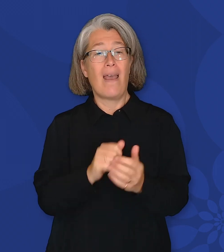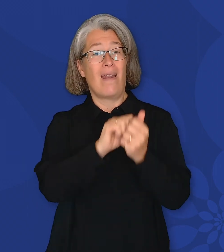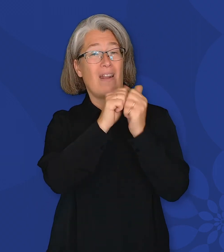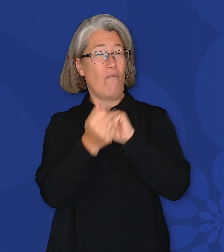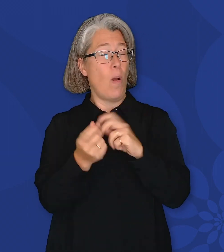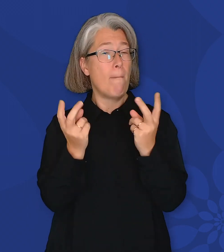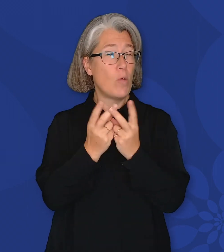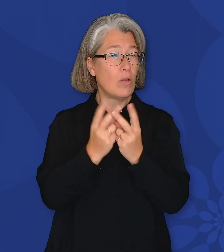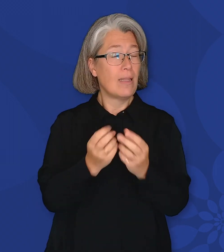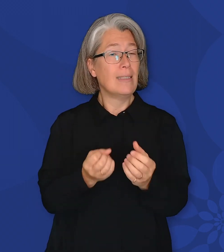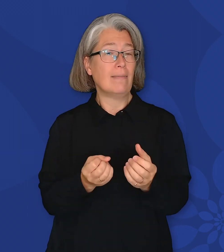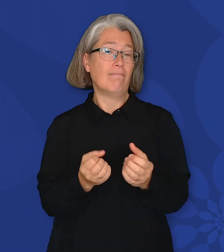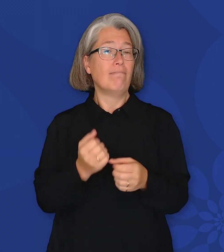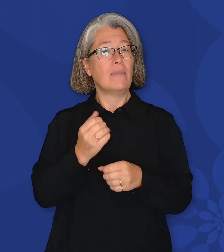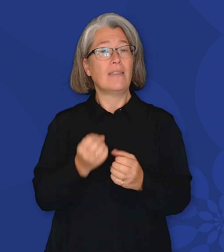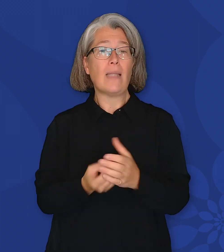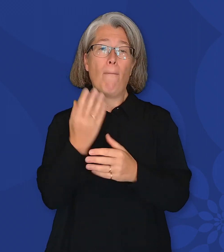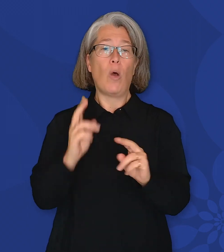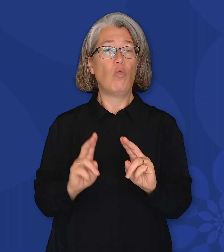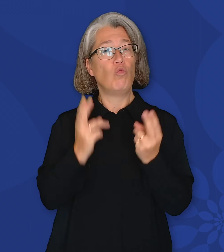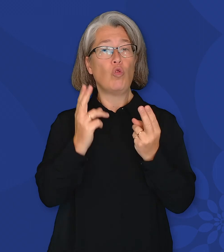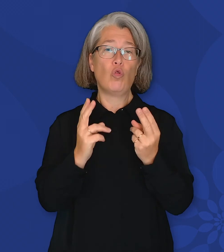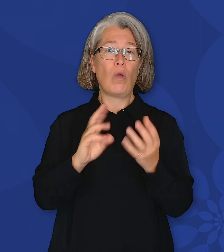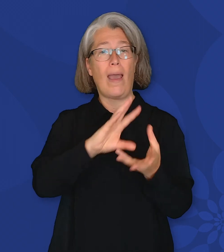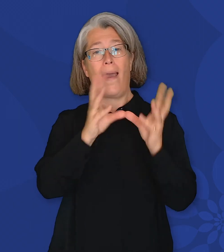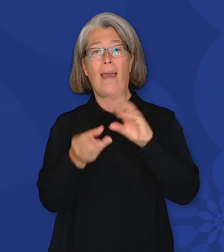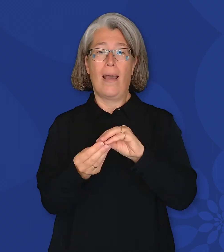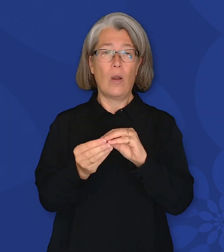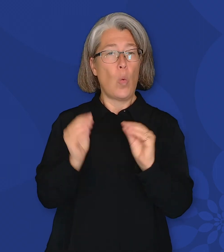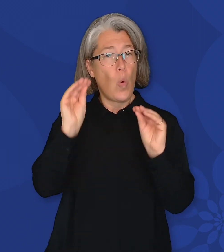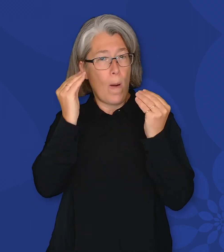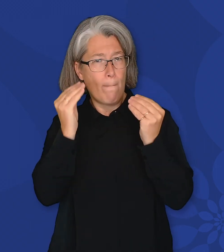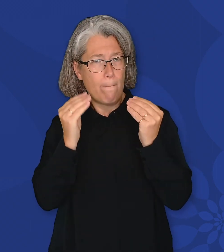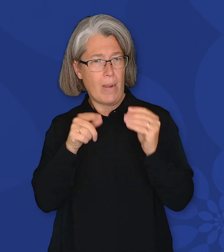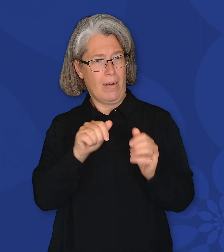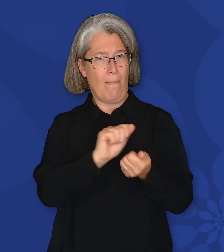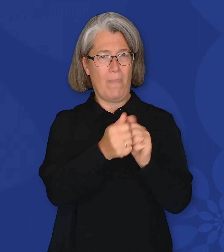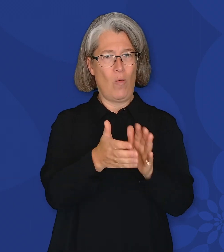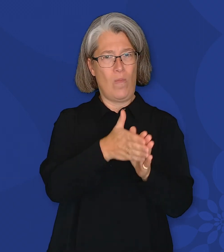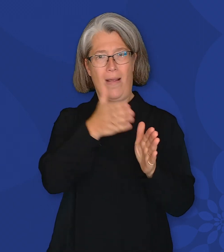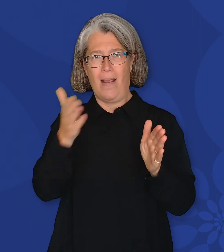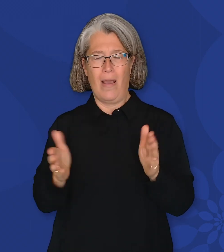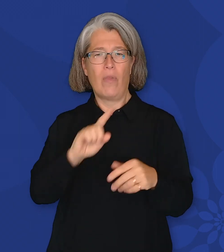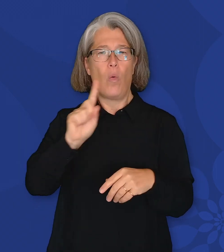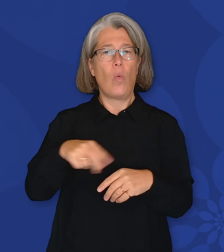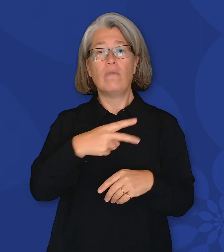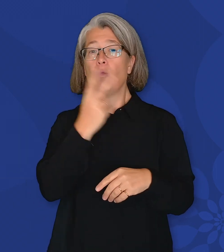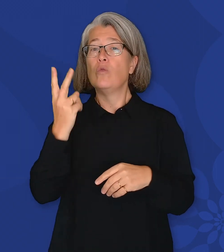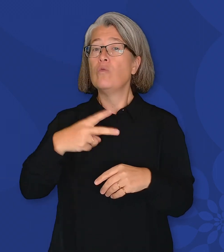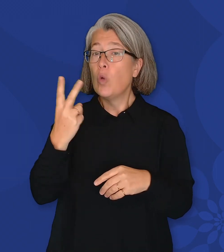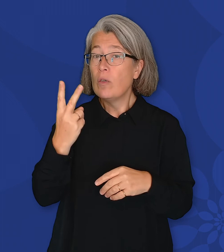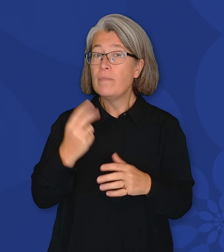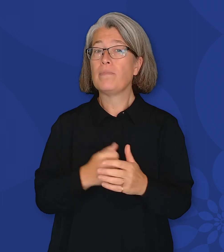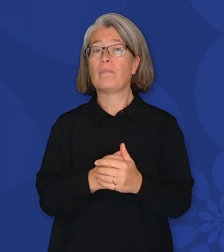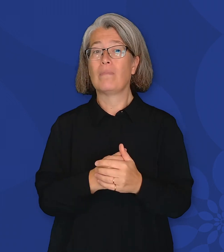Reformen för med sig en förnyad utbildnings- helhet för övergångsskedet år 2022.